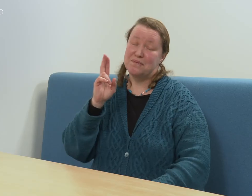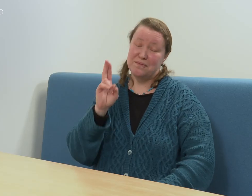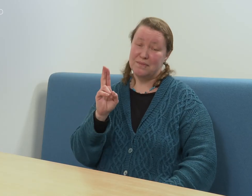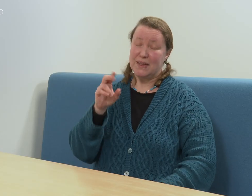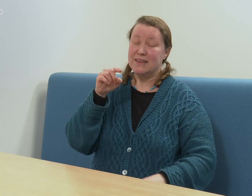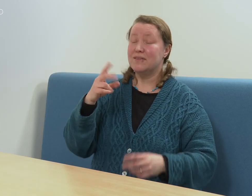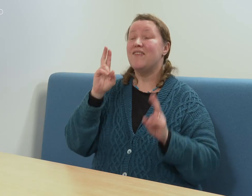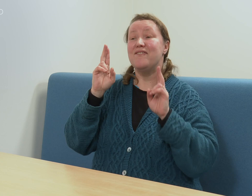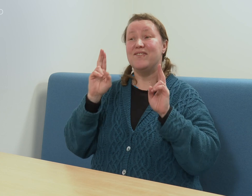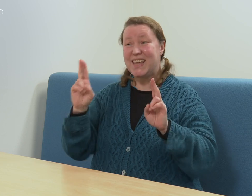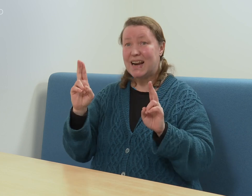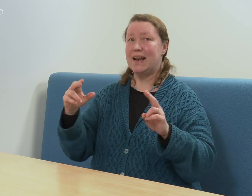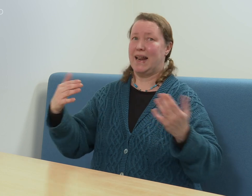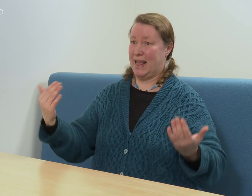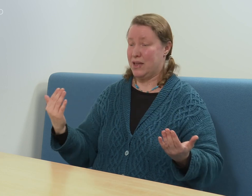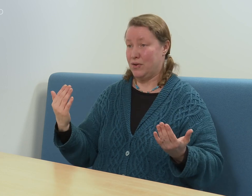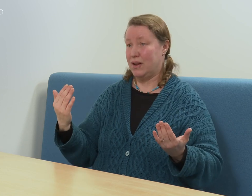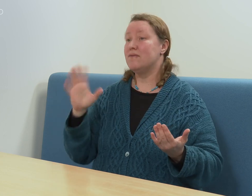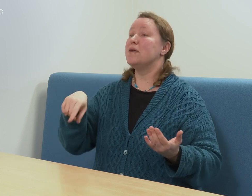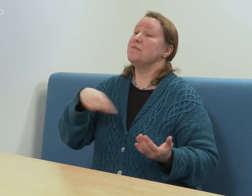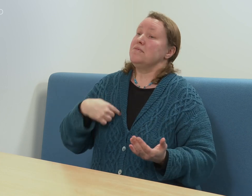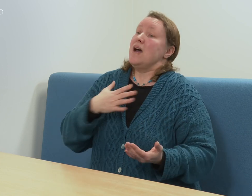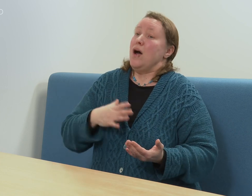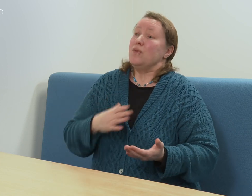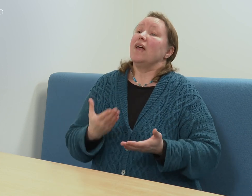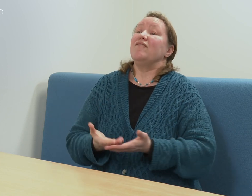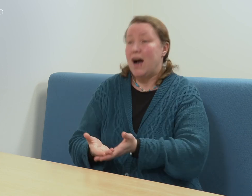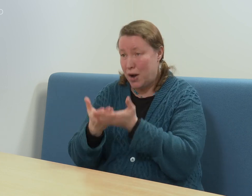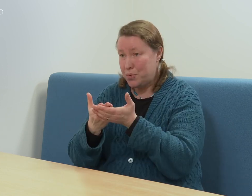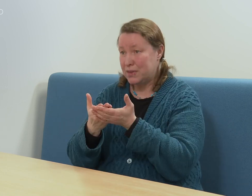Palvelu ei ole virallinen, vaan kyse on halustamme auttaa siinä, -